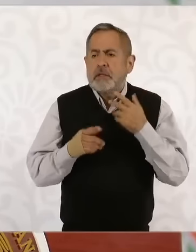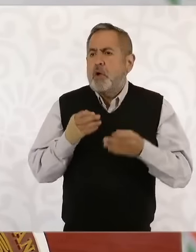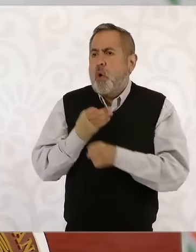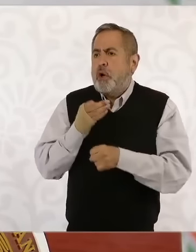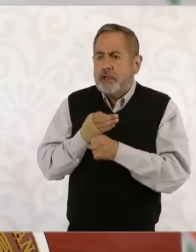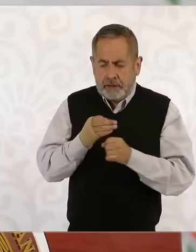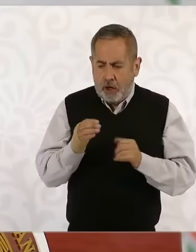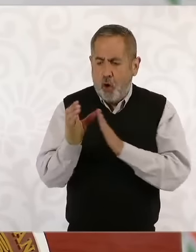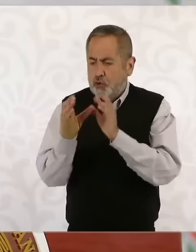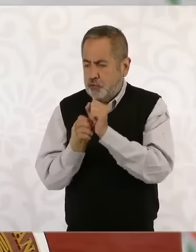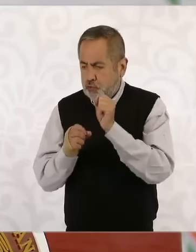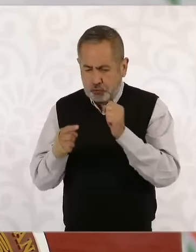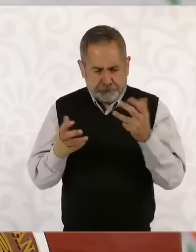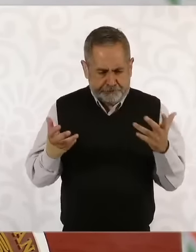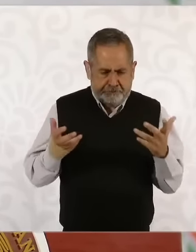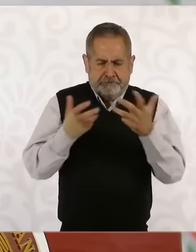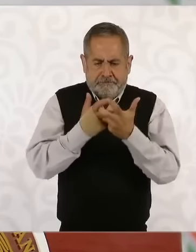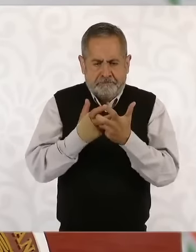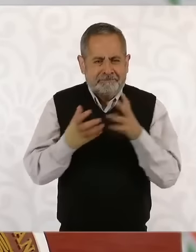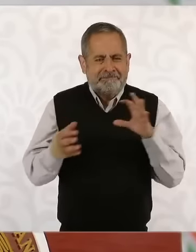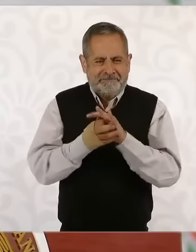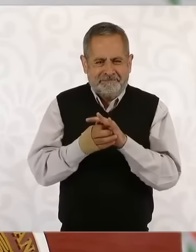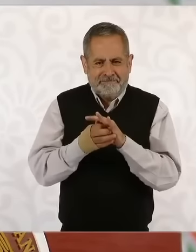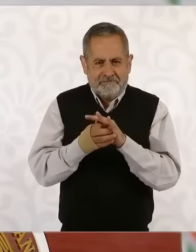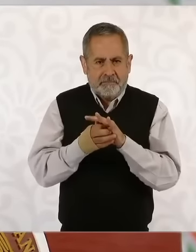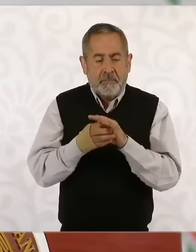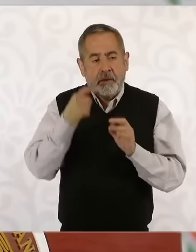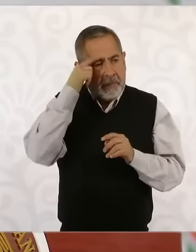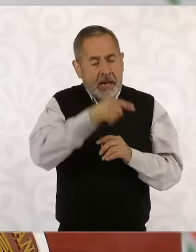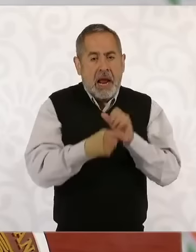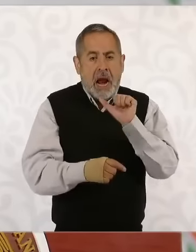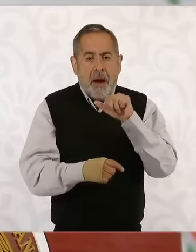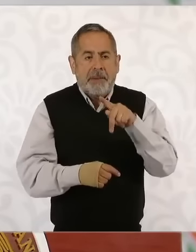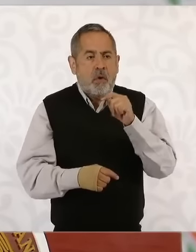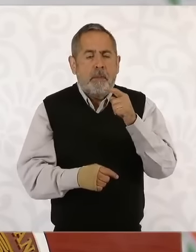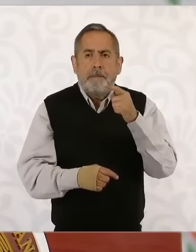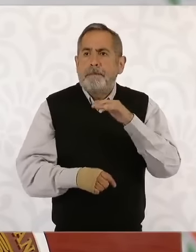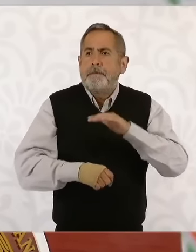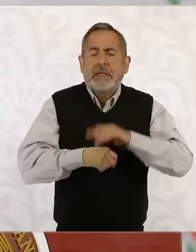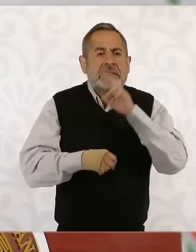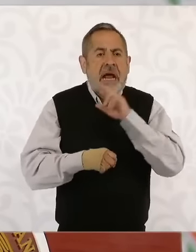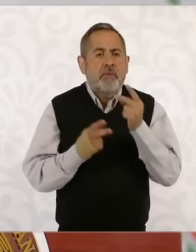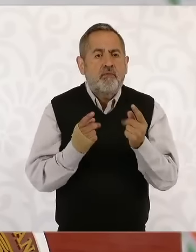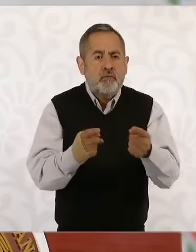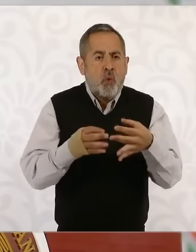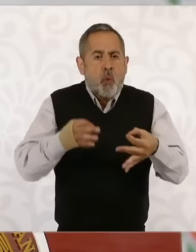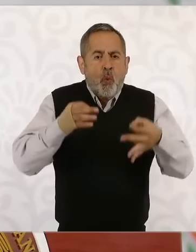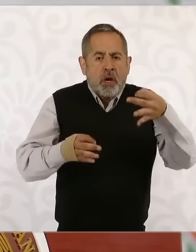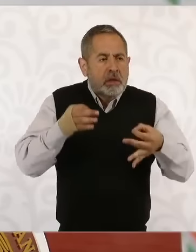constitucional de la reforma judicial, hacerlo más ágil, acortar los plazos en la tramitación